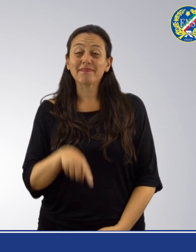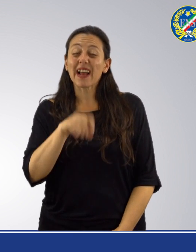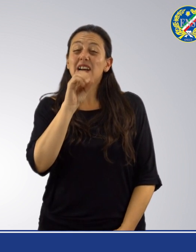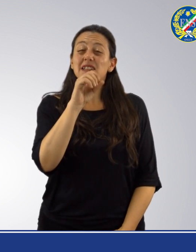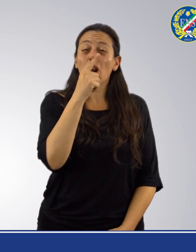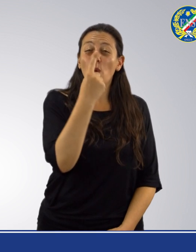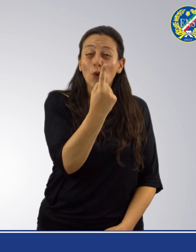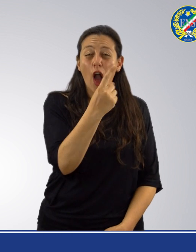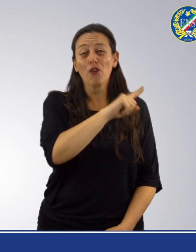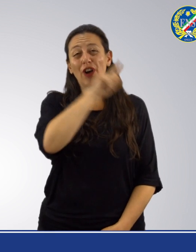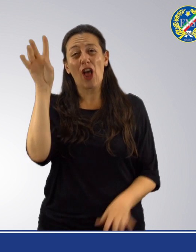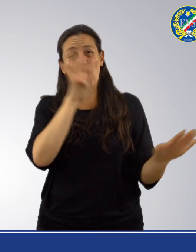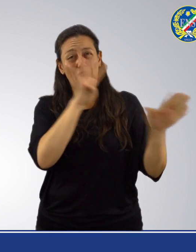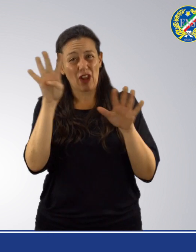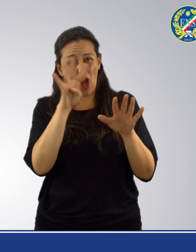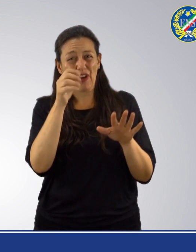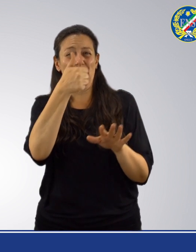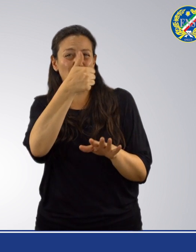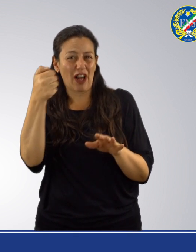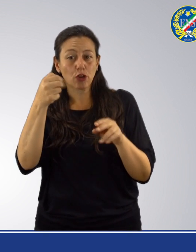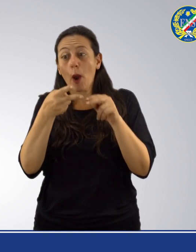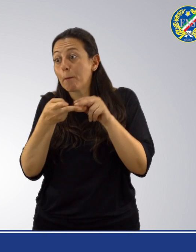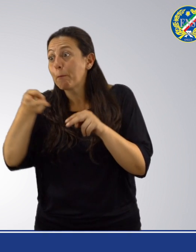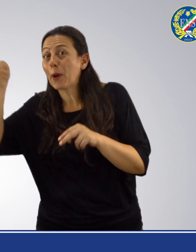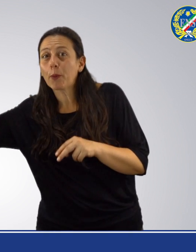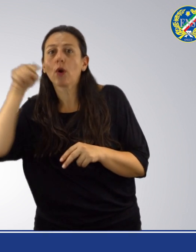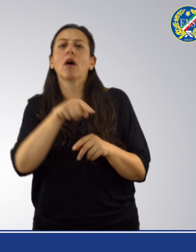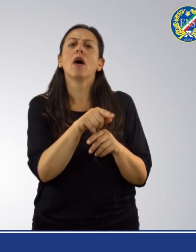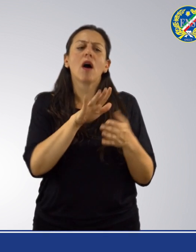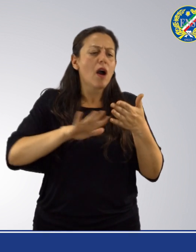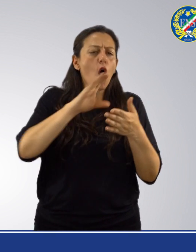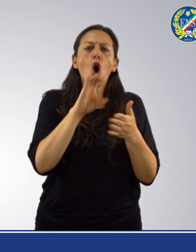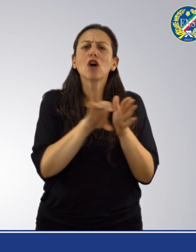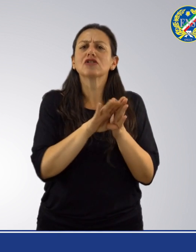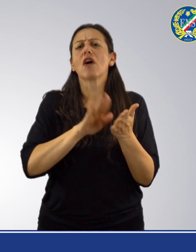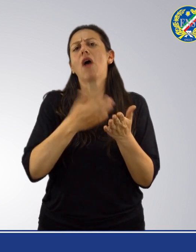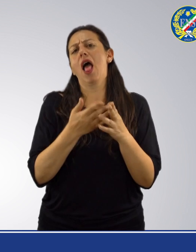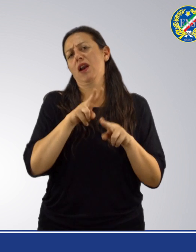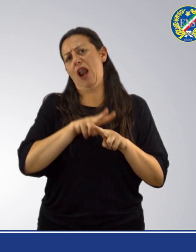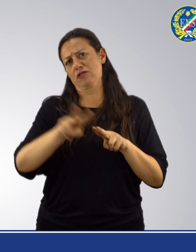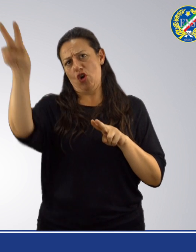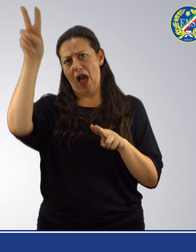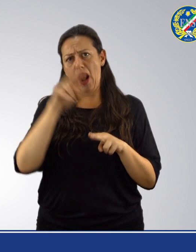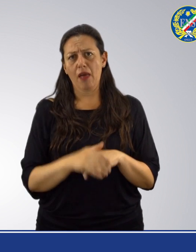I Codici 100 e superiori sono invece codici Nazionali, validi unicamente per la circolazione